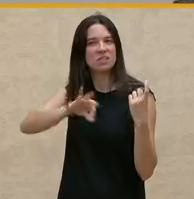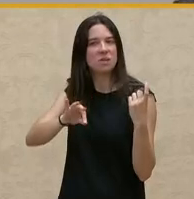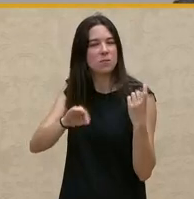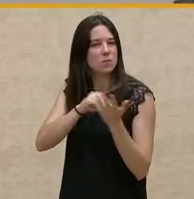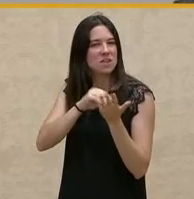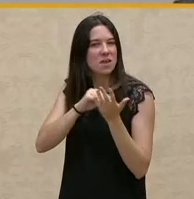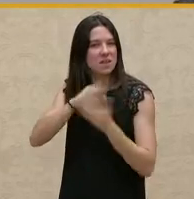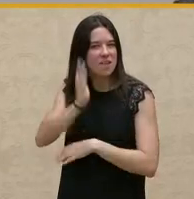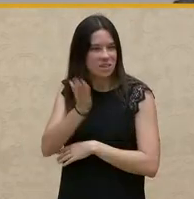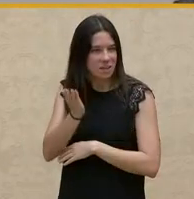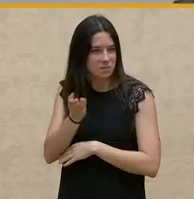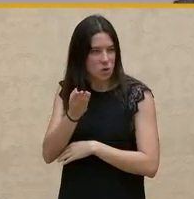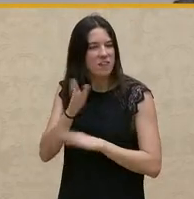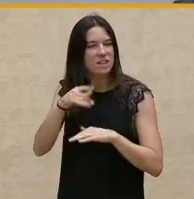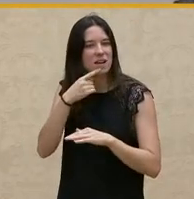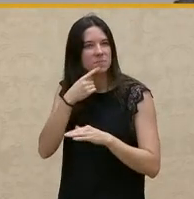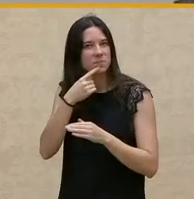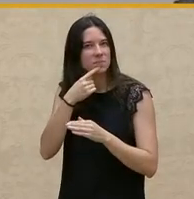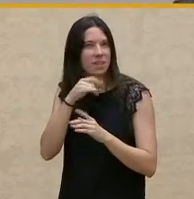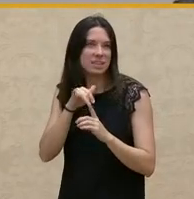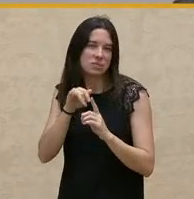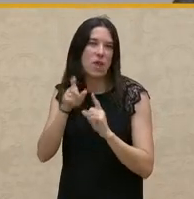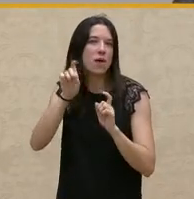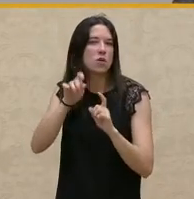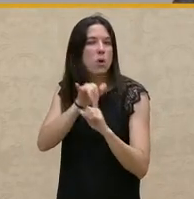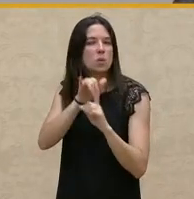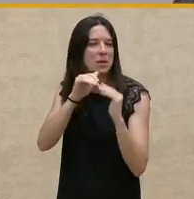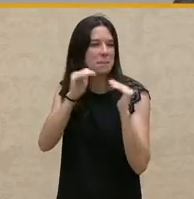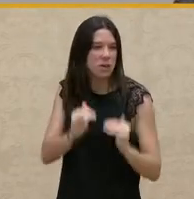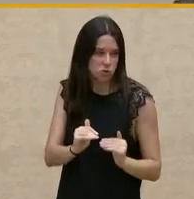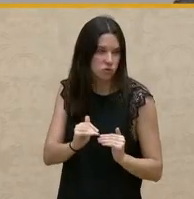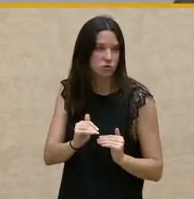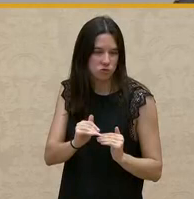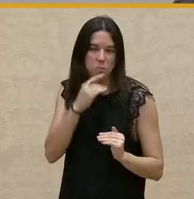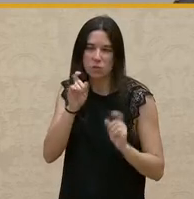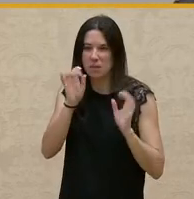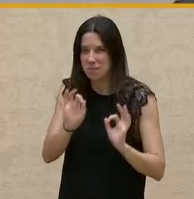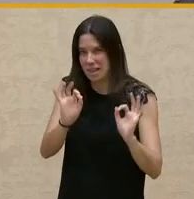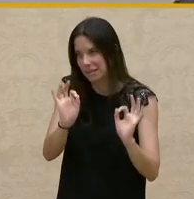que menos bullying sufren. Está claro que, a veces, nosotras, las personas, y las personas